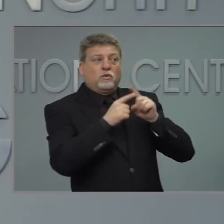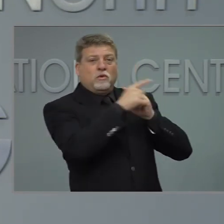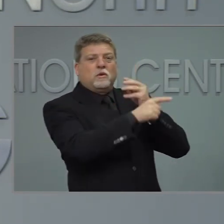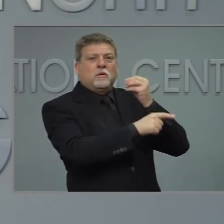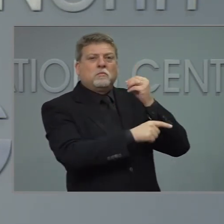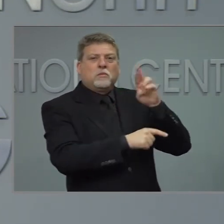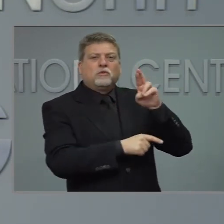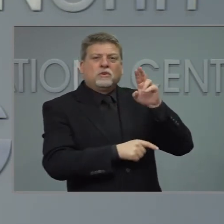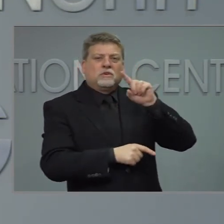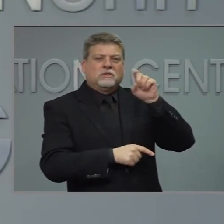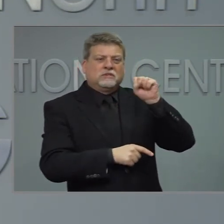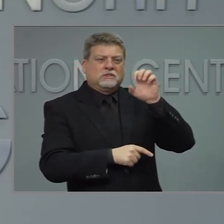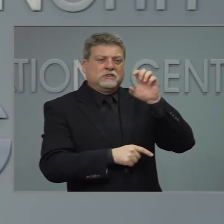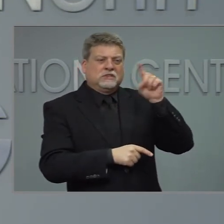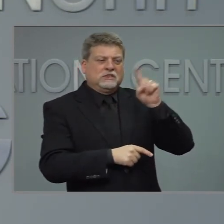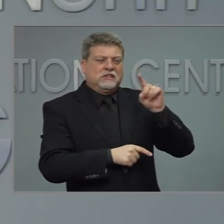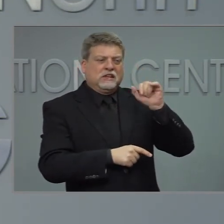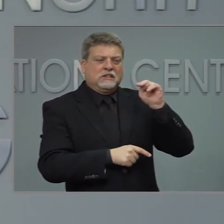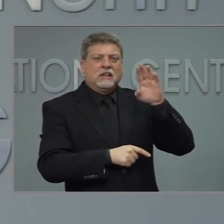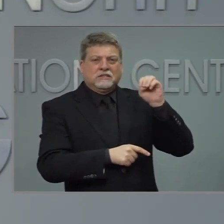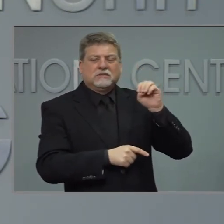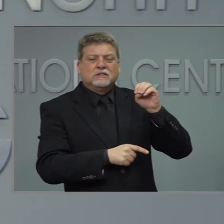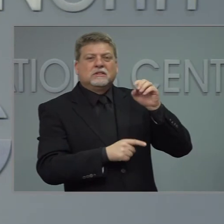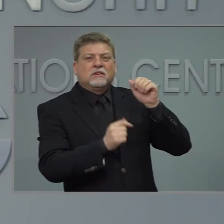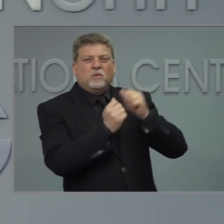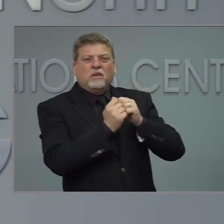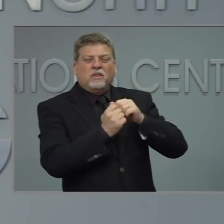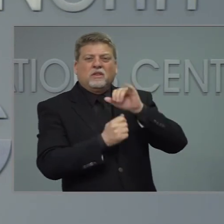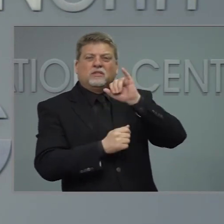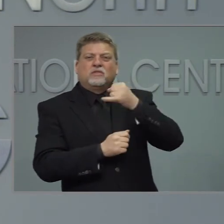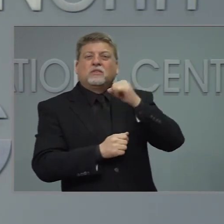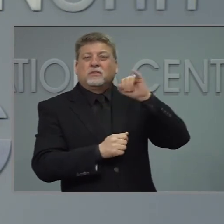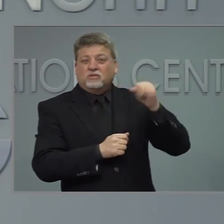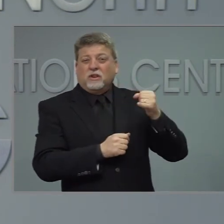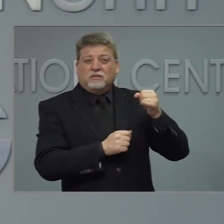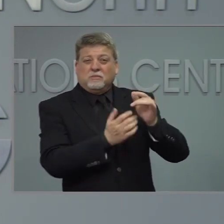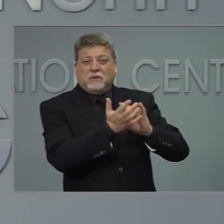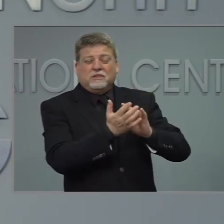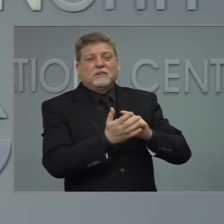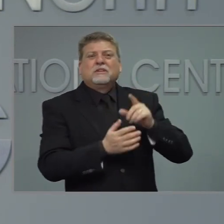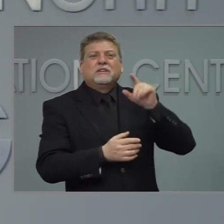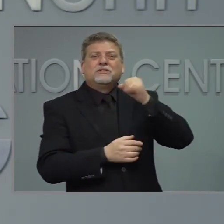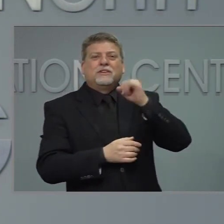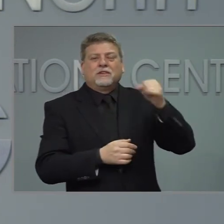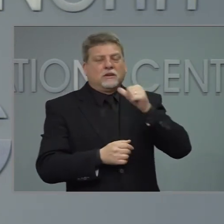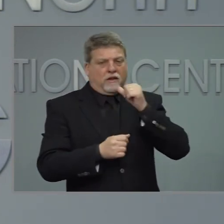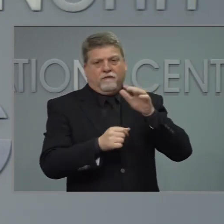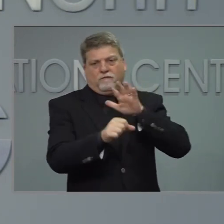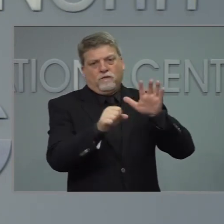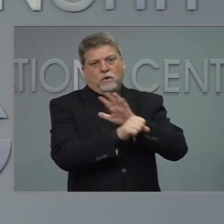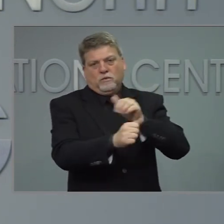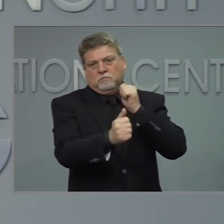estado hablando con el señor San ex y también con la Administración de Biden con respecto a chanza nellyan San.